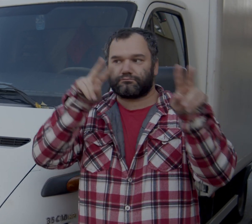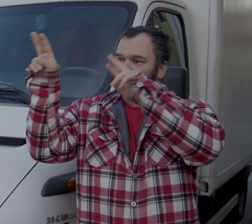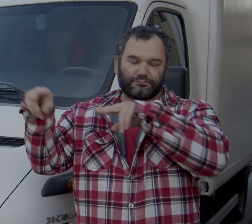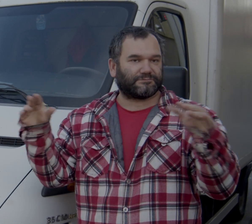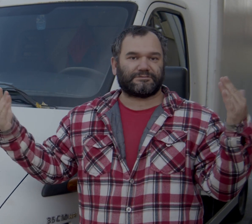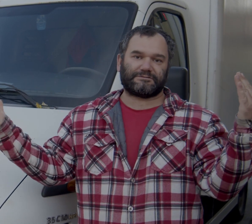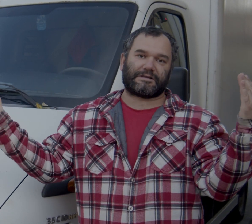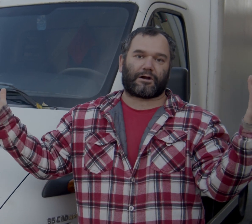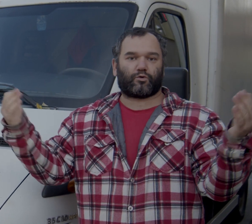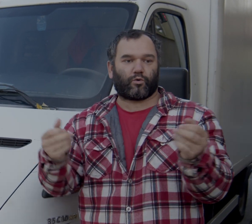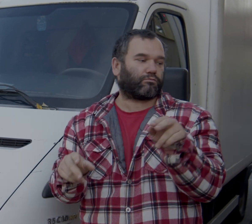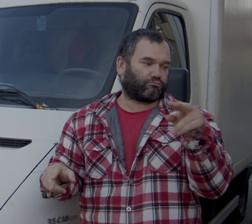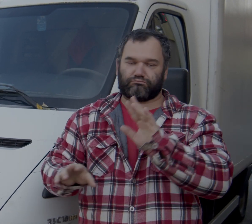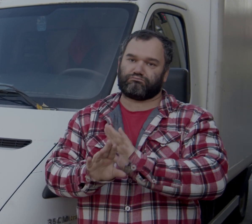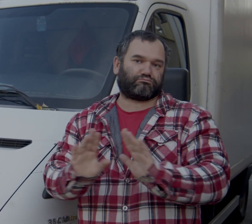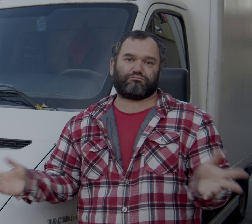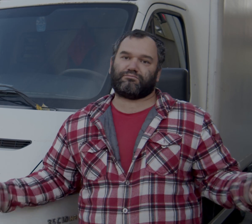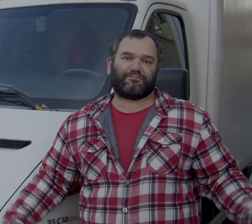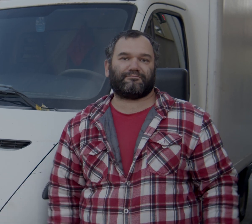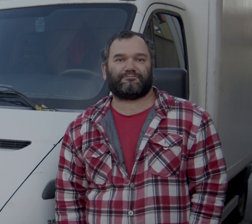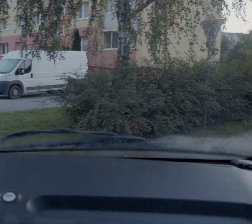musím byť opatrný a sledovať okolie pomocou zrkadiel.